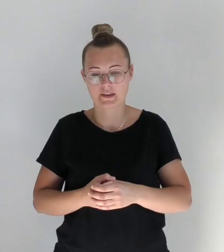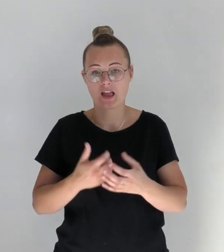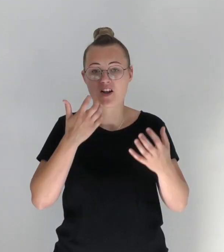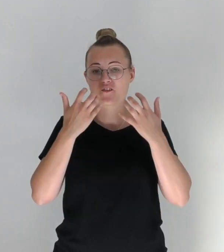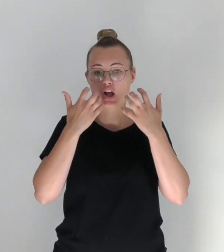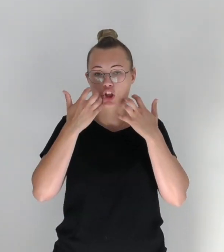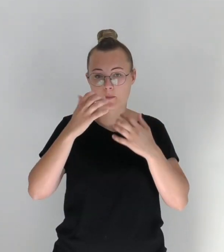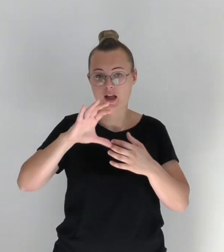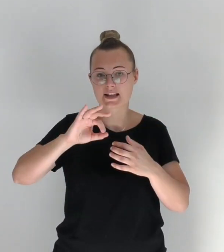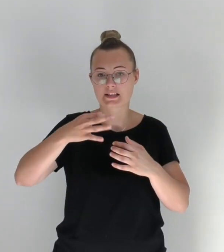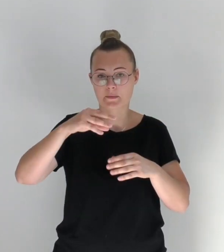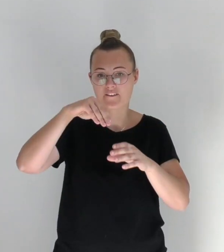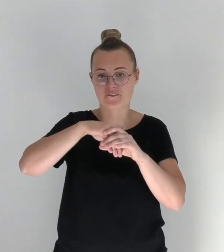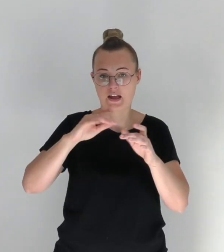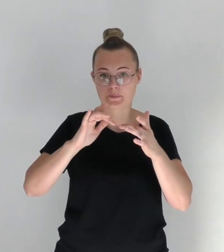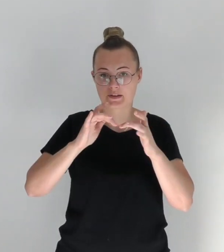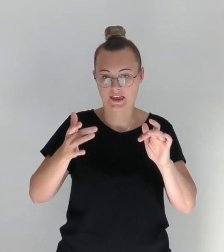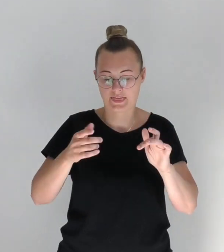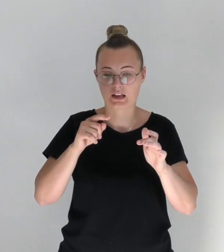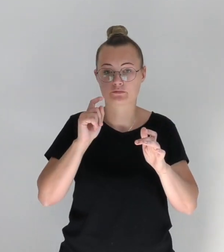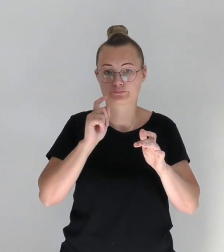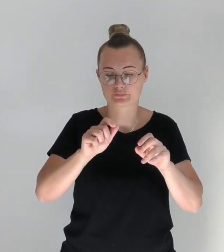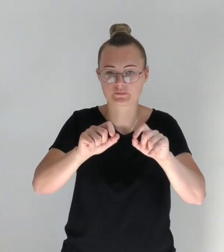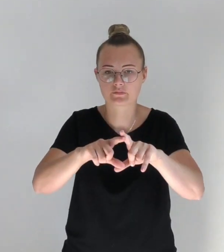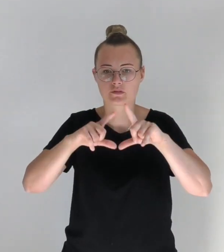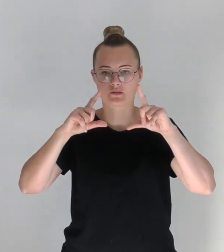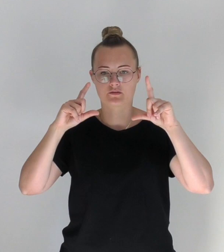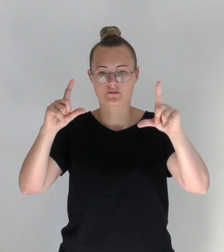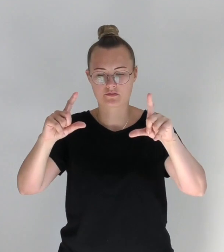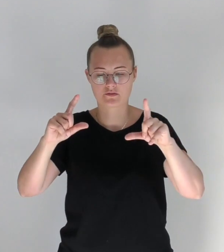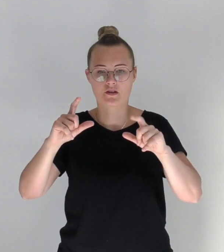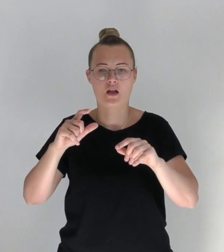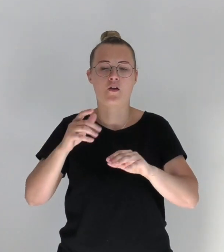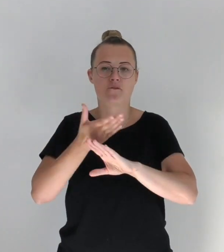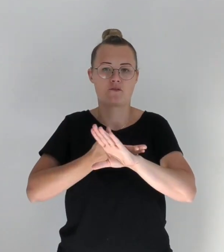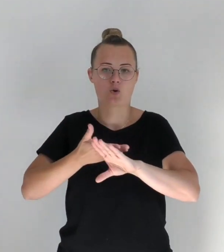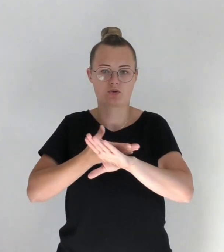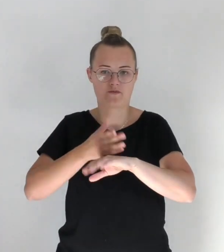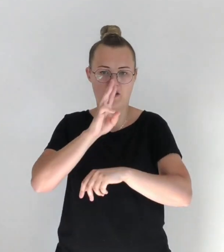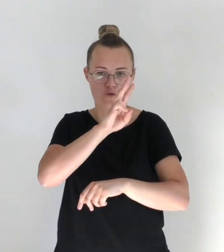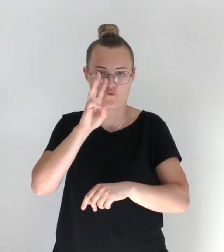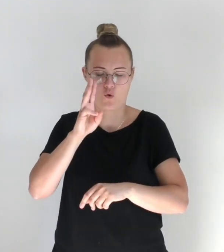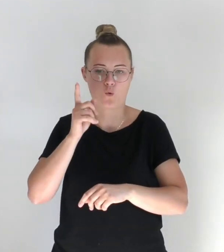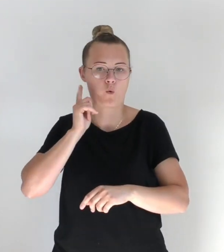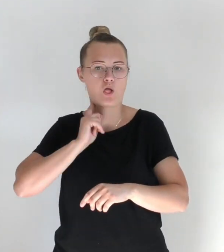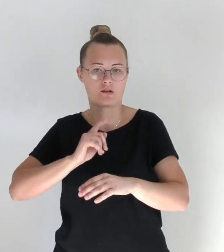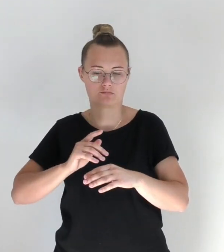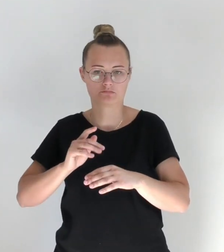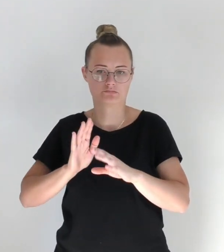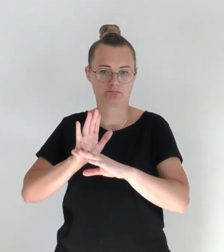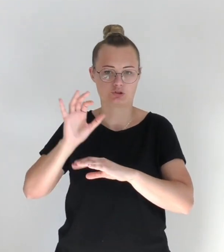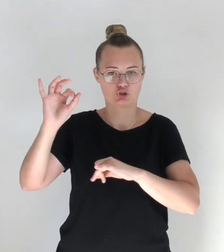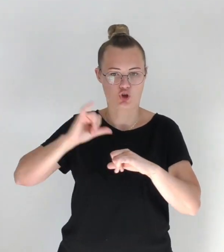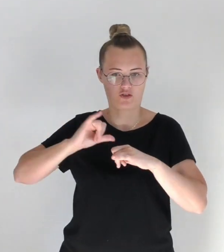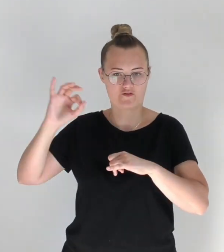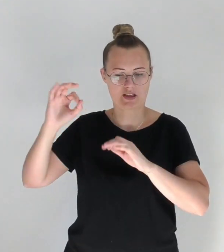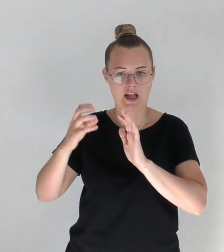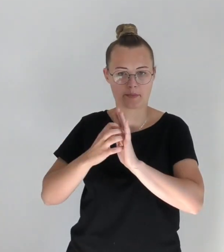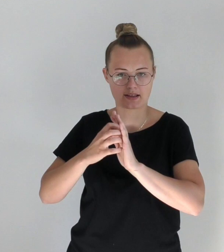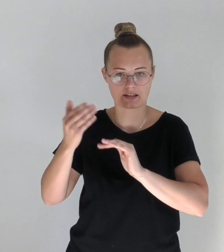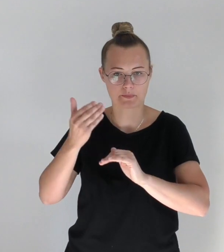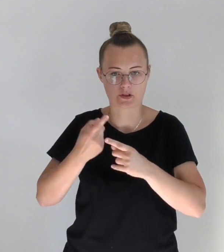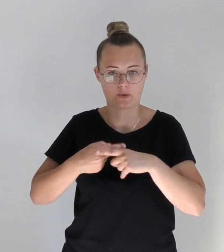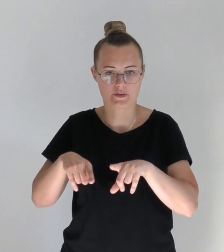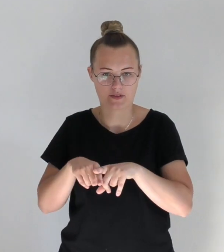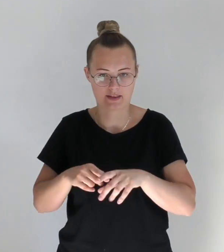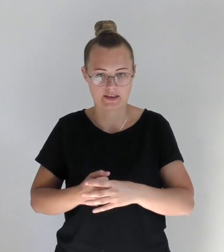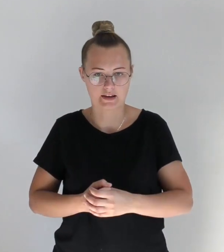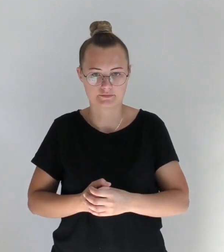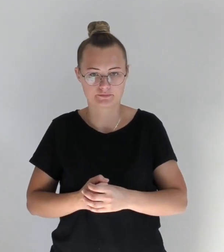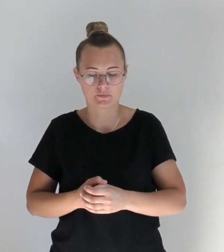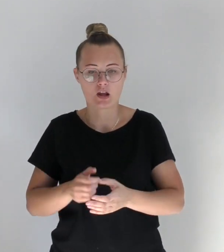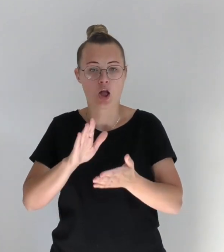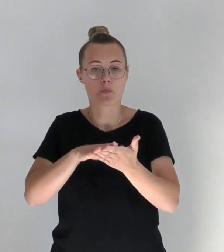Umieszczony w wiadomości link prowadzi na fałszywe strony podszywające się pod strony rządowe.